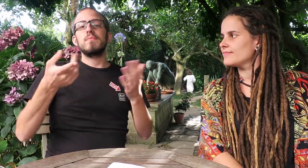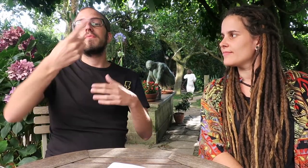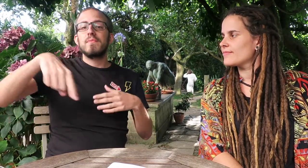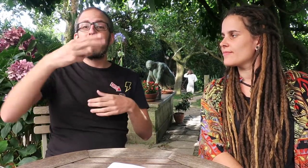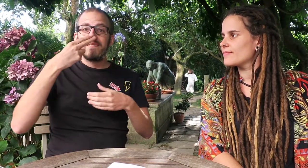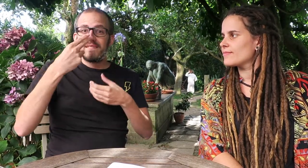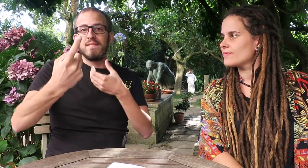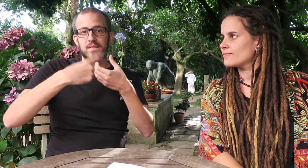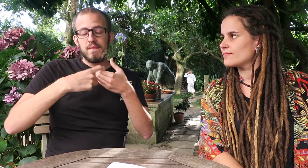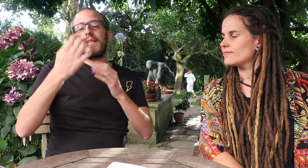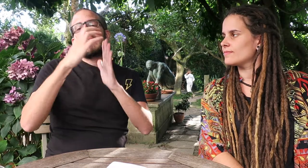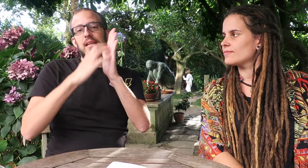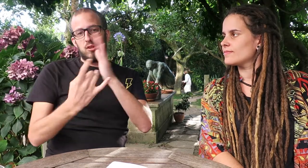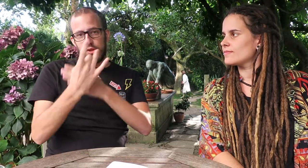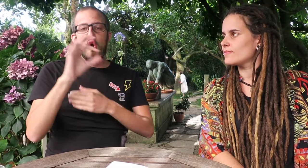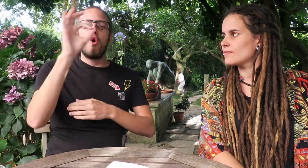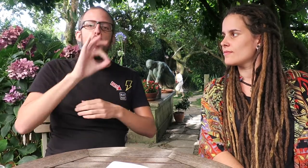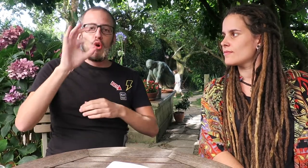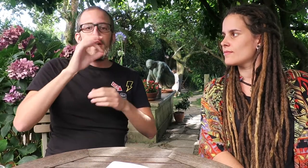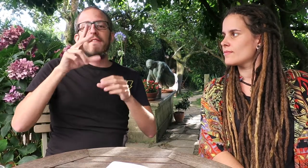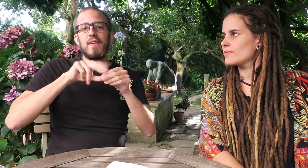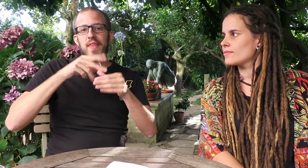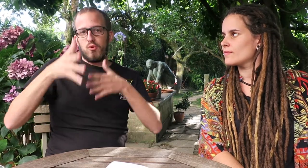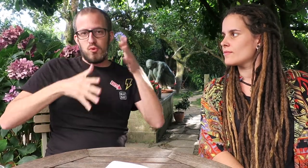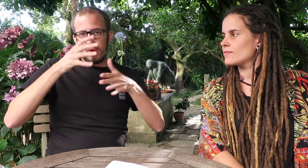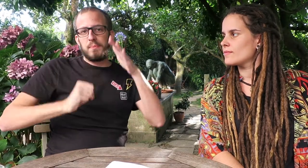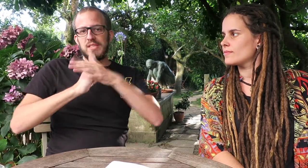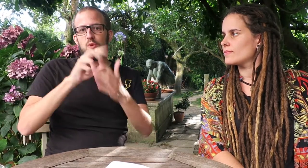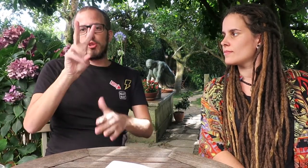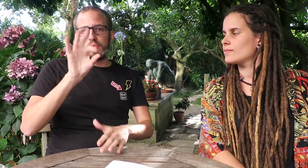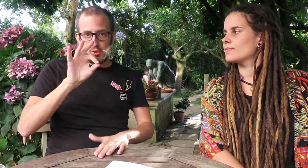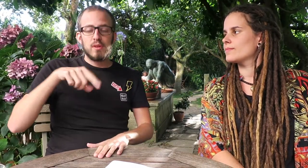Si estáis interesades, enviadnos texto o vídeo signado de una duración máxima de dos minutos.